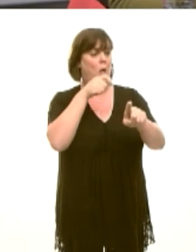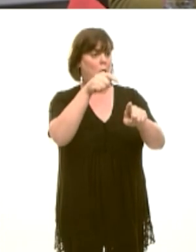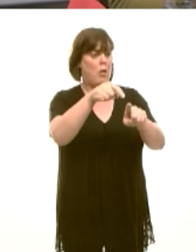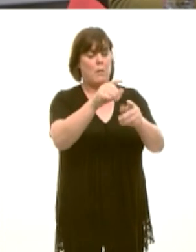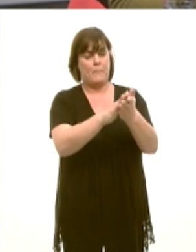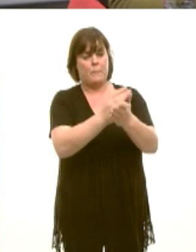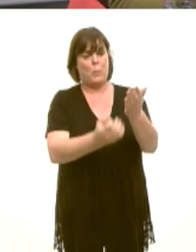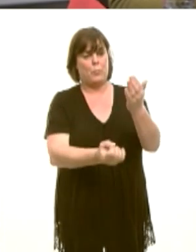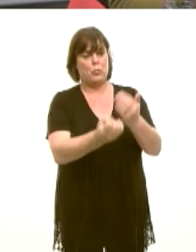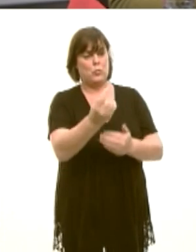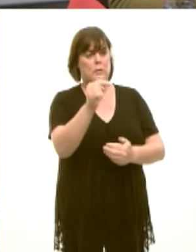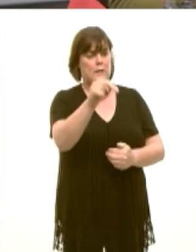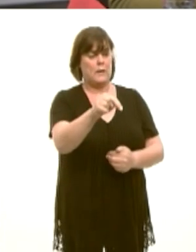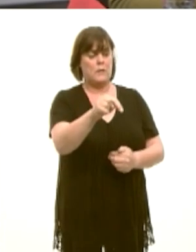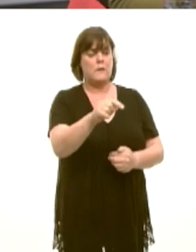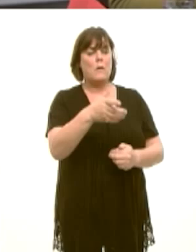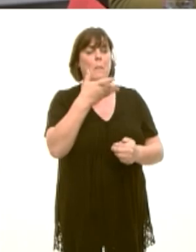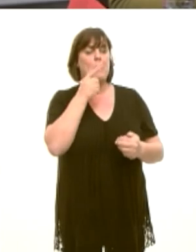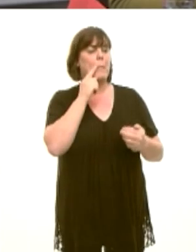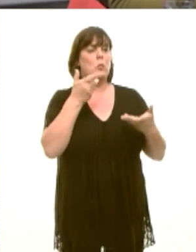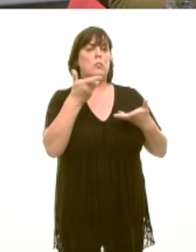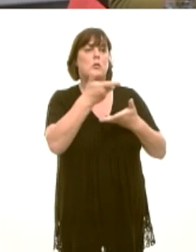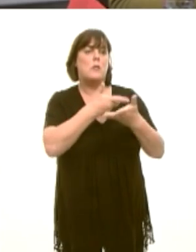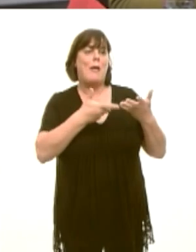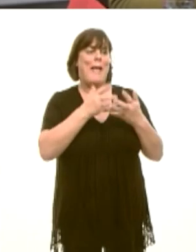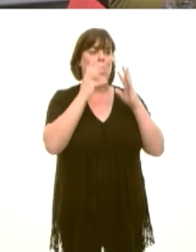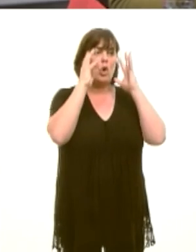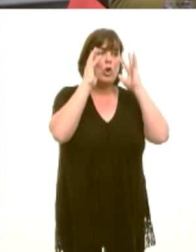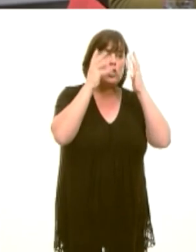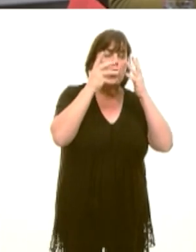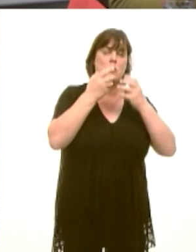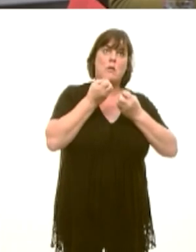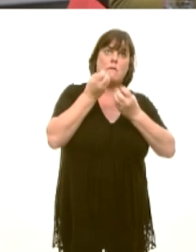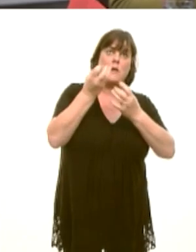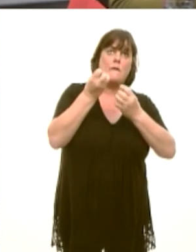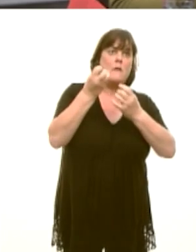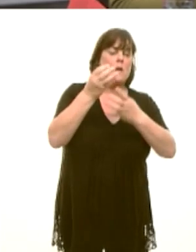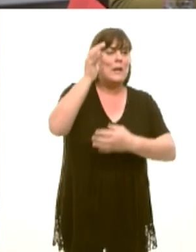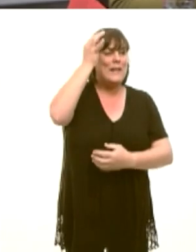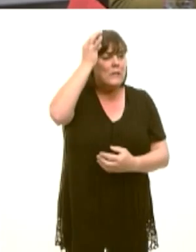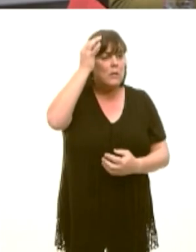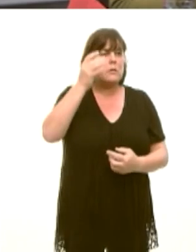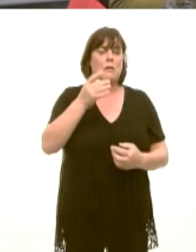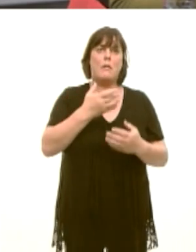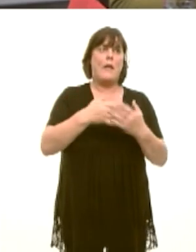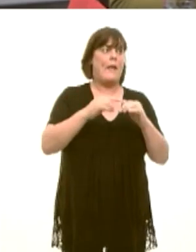cymryd lle, rwyín credu, ar Ùl y Nadolig lle bydd yna gyfle i bobl fynegi unrhyw gons˝rn